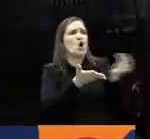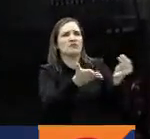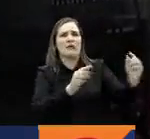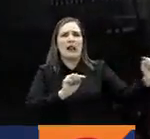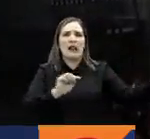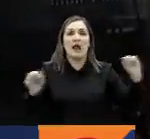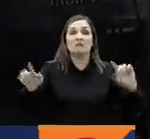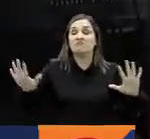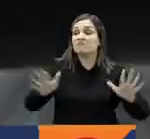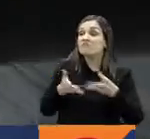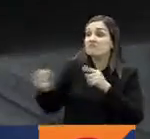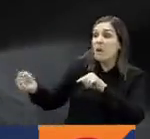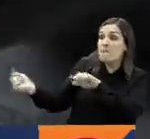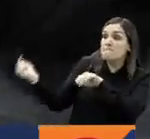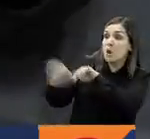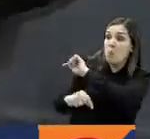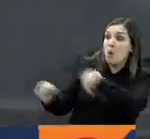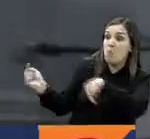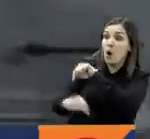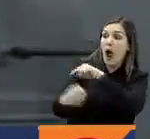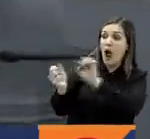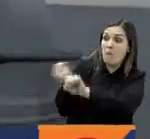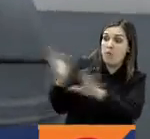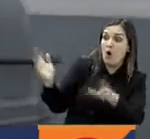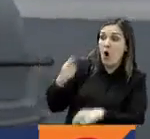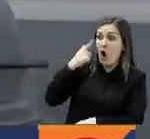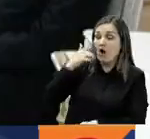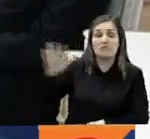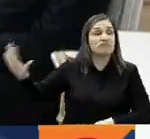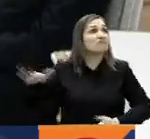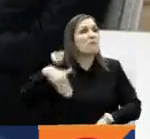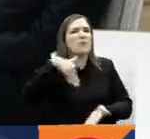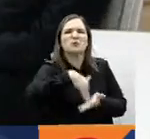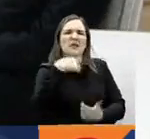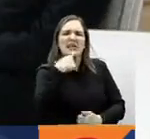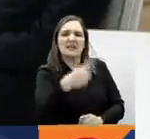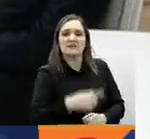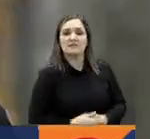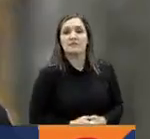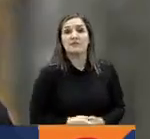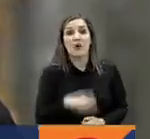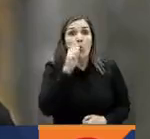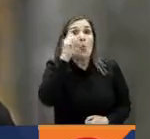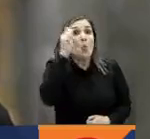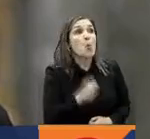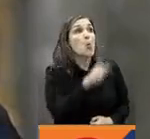DIáLOGOS A NIVEL DE CONDES